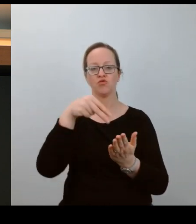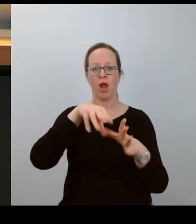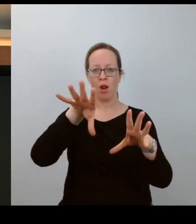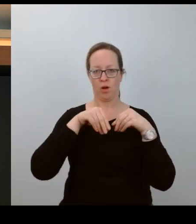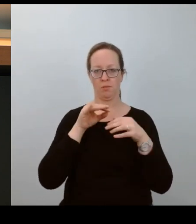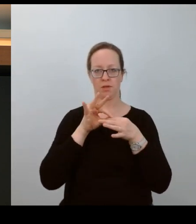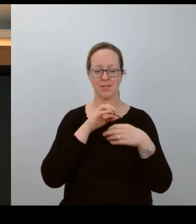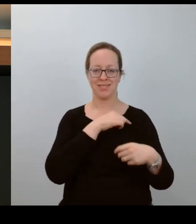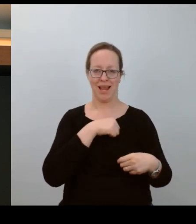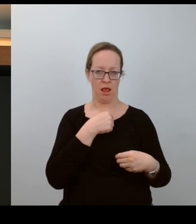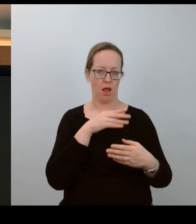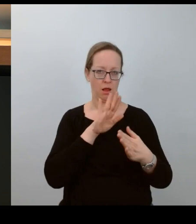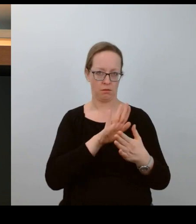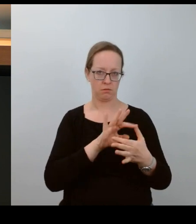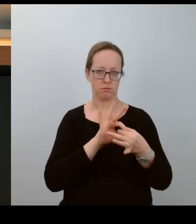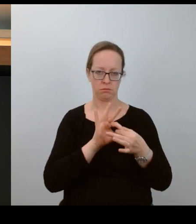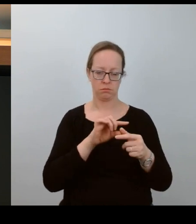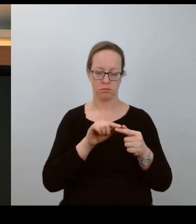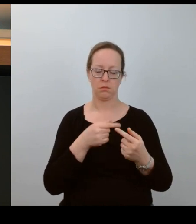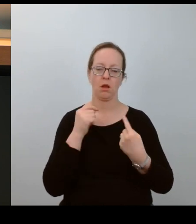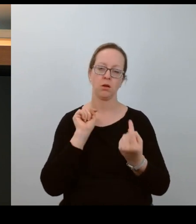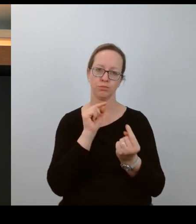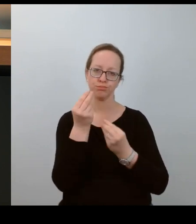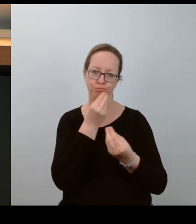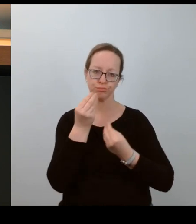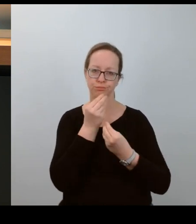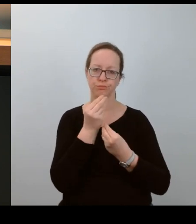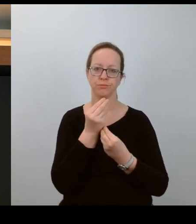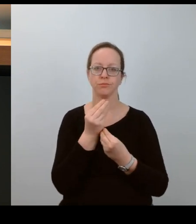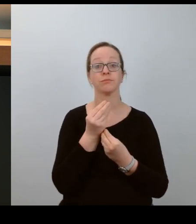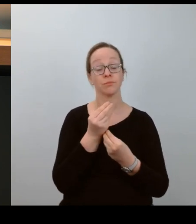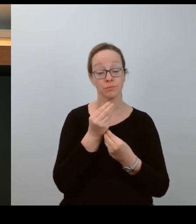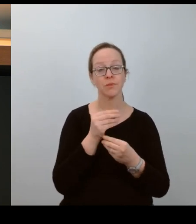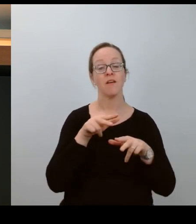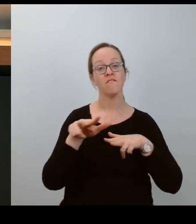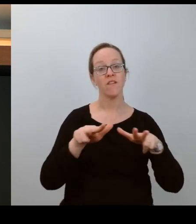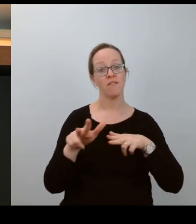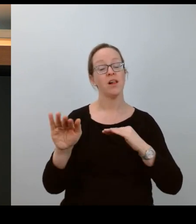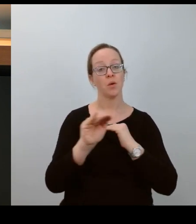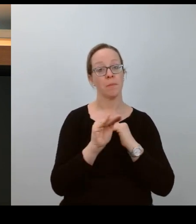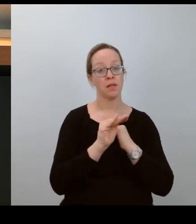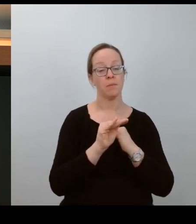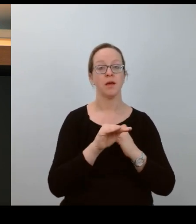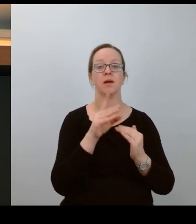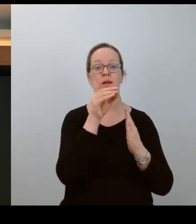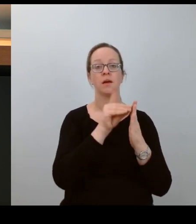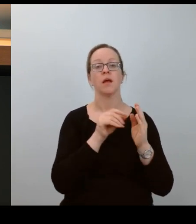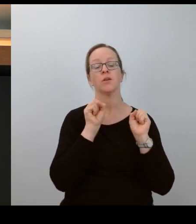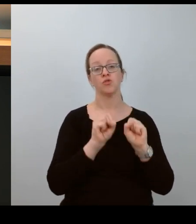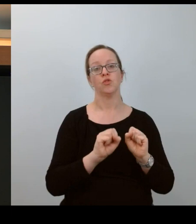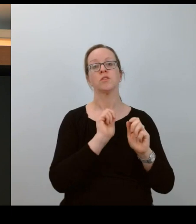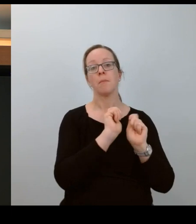Der Datenschutz tangiert viele Bereiche. Man muss sich selbst, aber auch die Verwaltung darauf sensibilisieren.